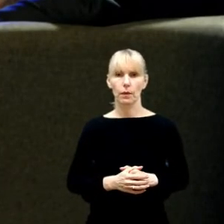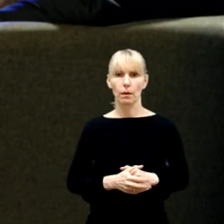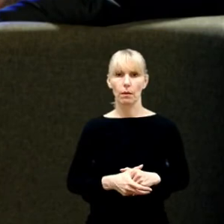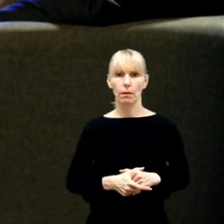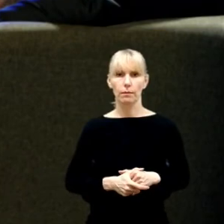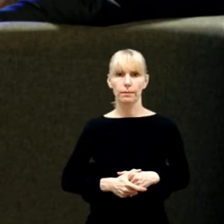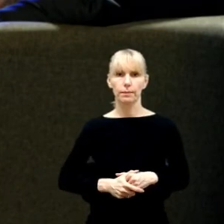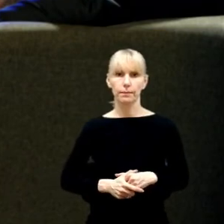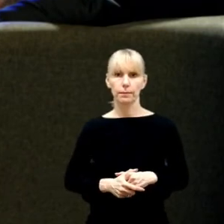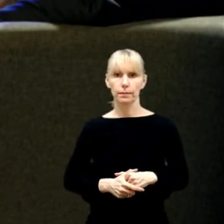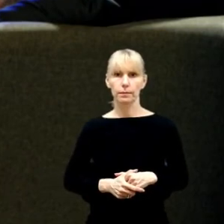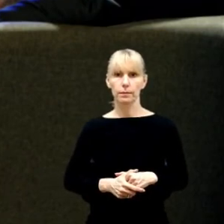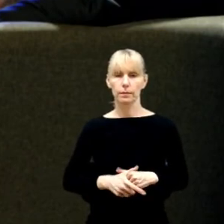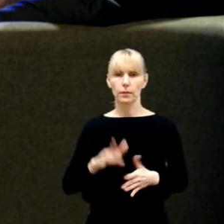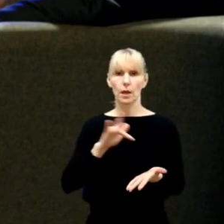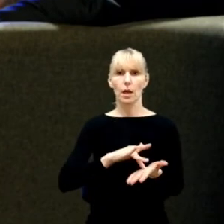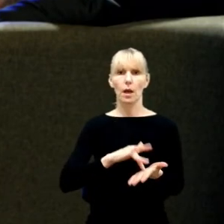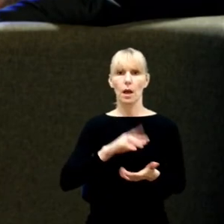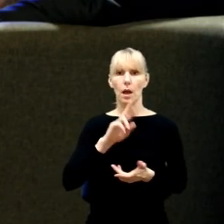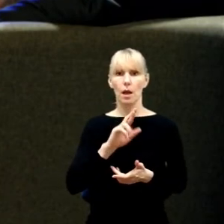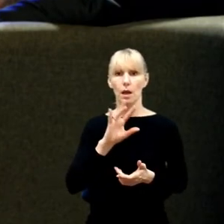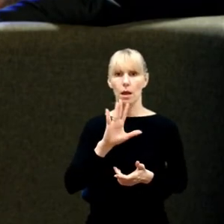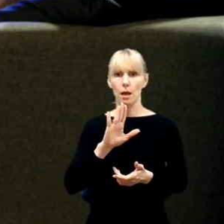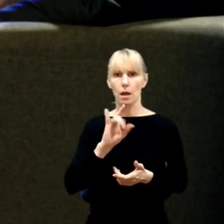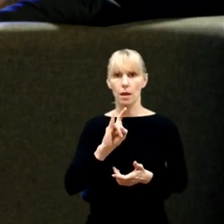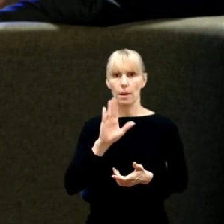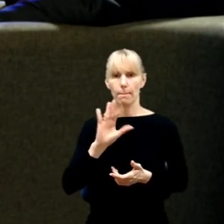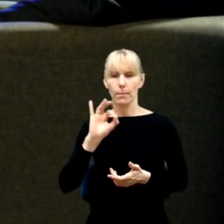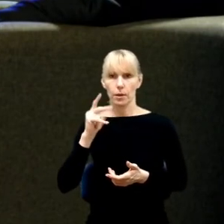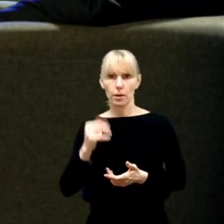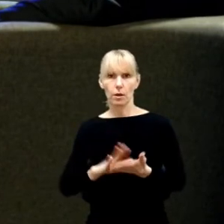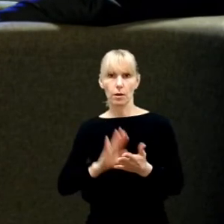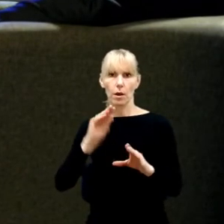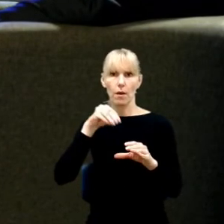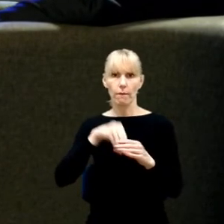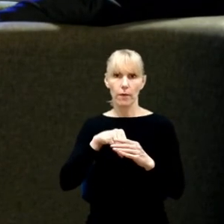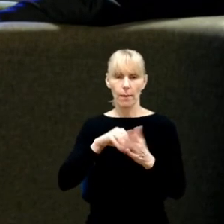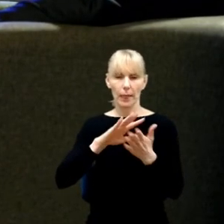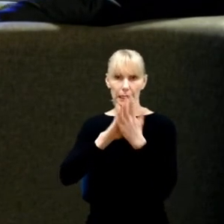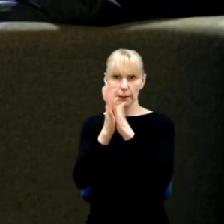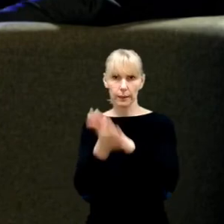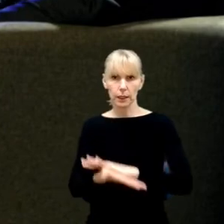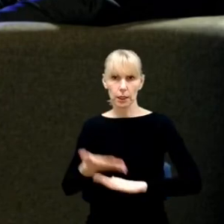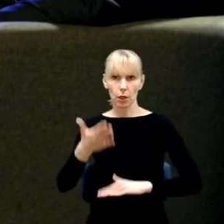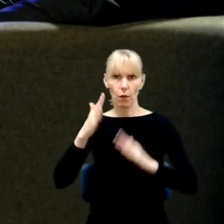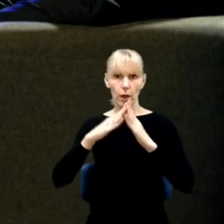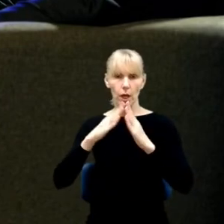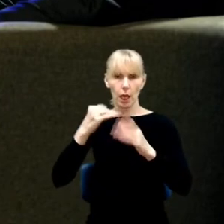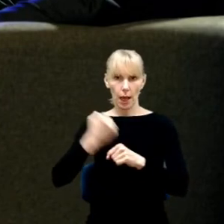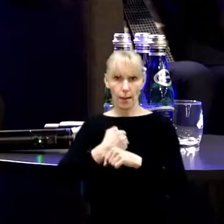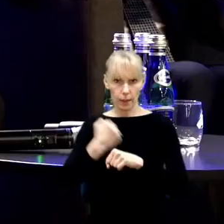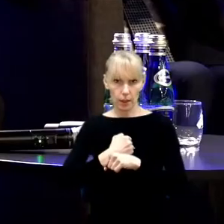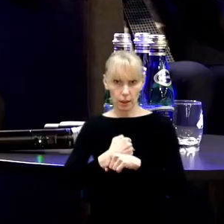To znaczy w ramach zabytkowej kamienicy przeprowadzano inwestycję,